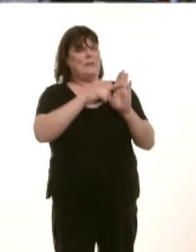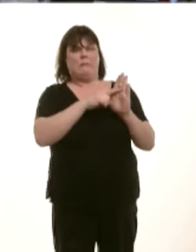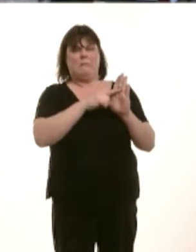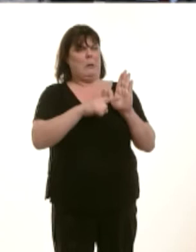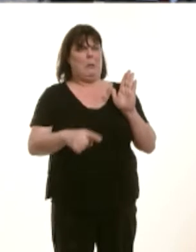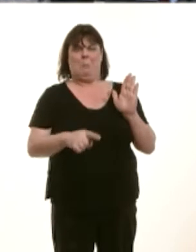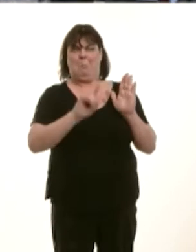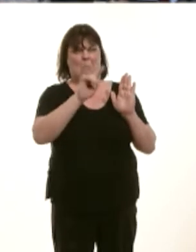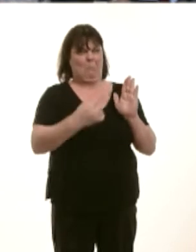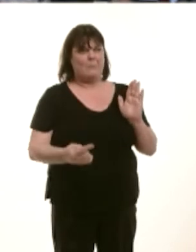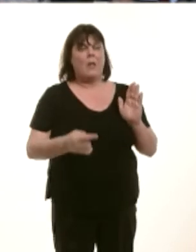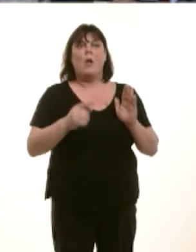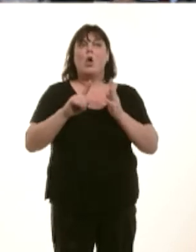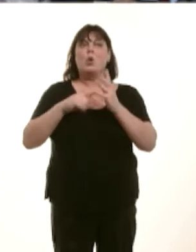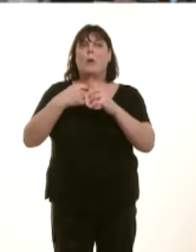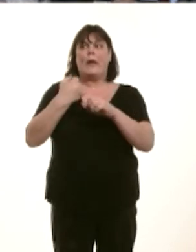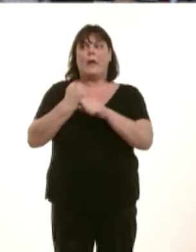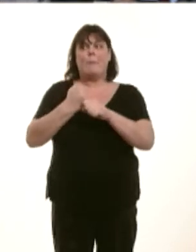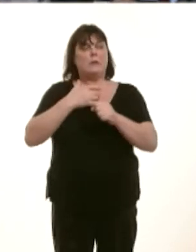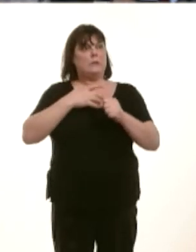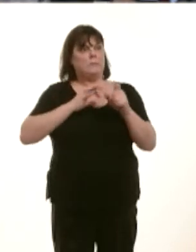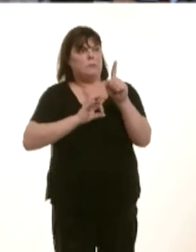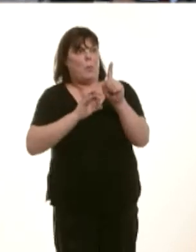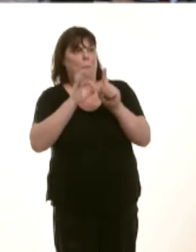ymlaen gydaír project hwn er mwyn helpu trigolion sir G‚r.